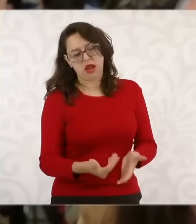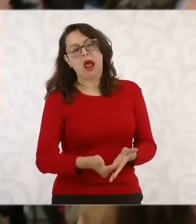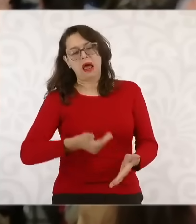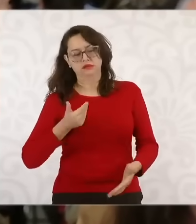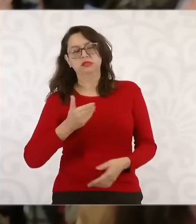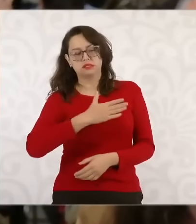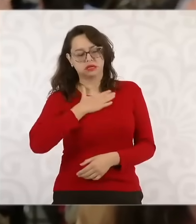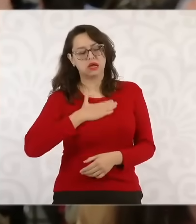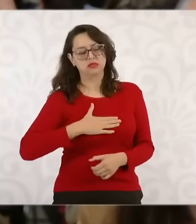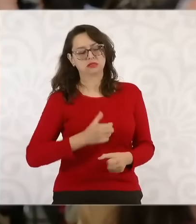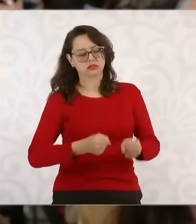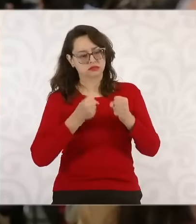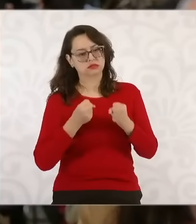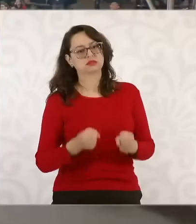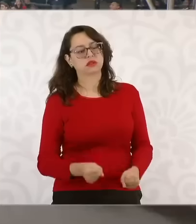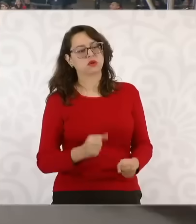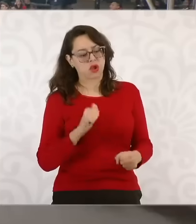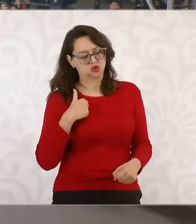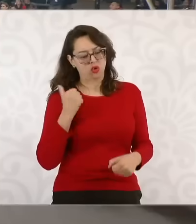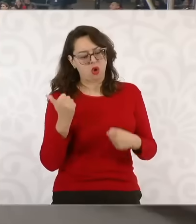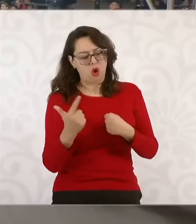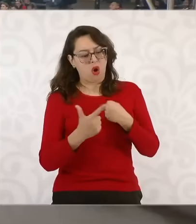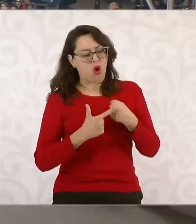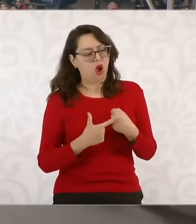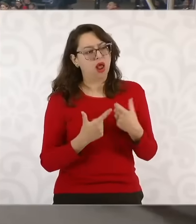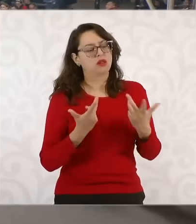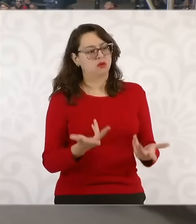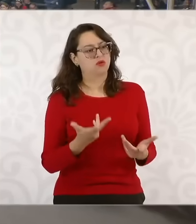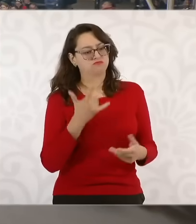la satisfacción de haber contribuido modestamente con las con los constantes esfuerzos de su